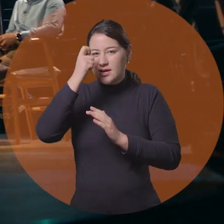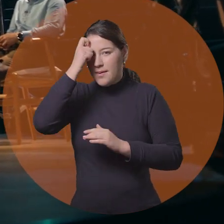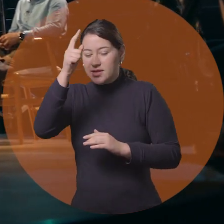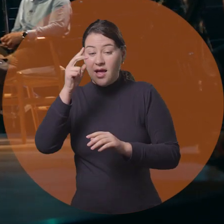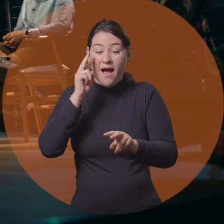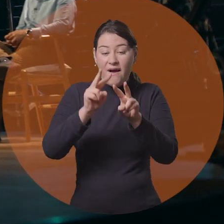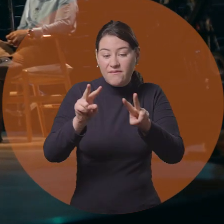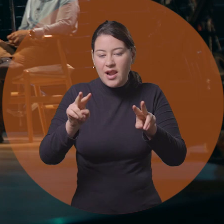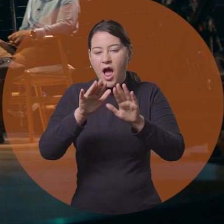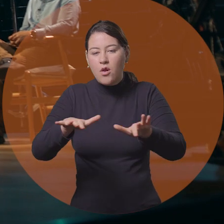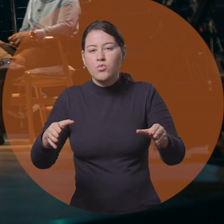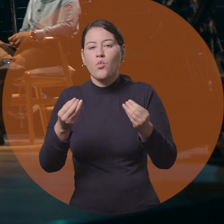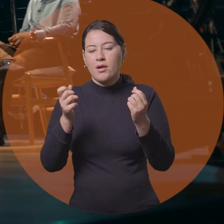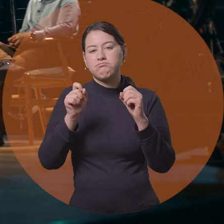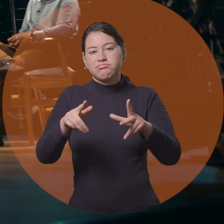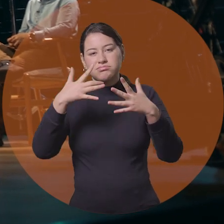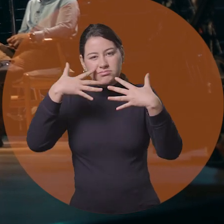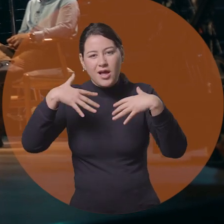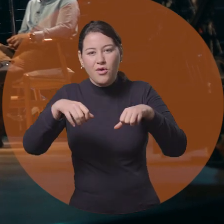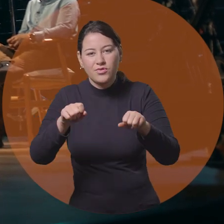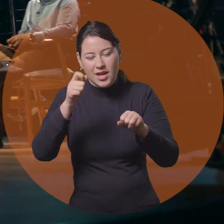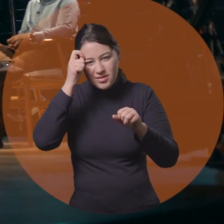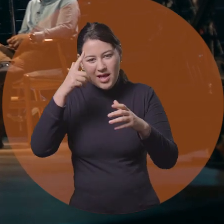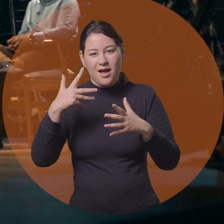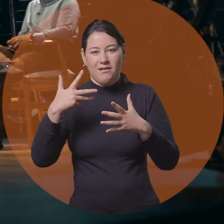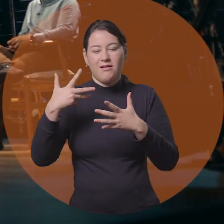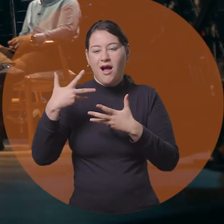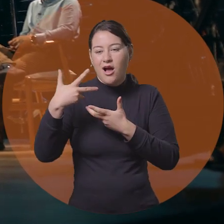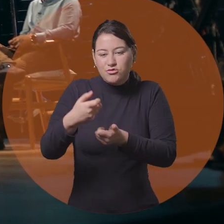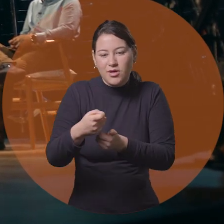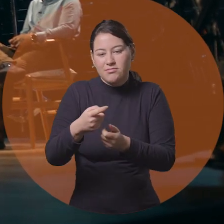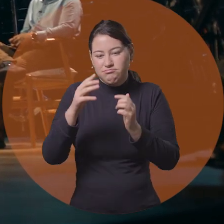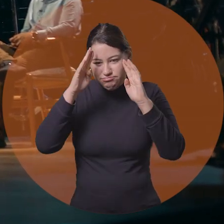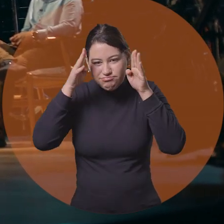ver de esos alumnos qué talento tiene cada uno de ellos y ayudarlos a que encuentren su camino.